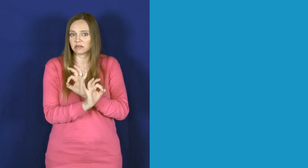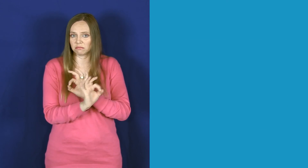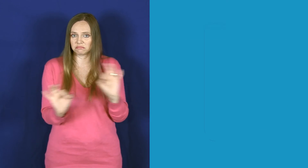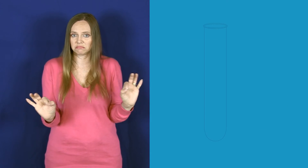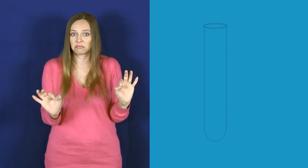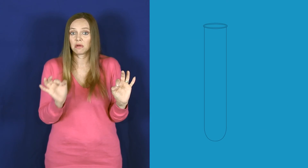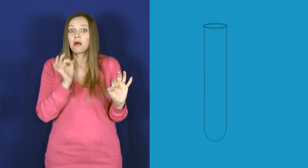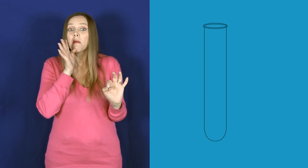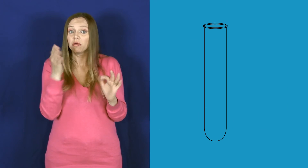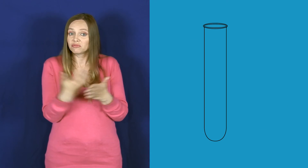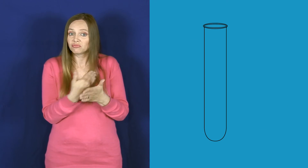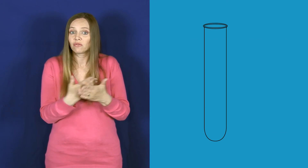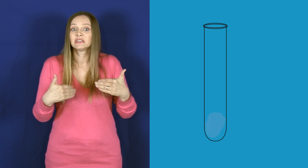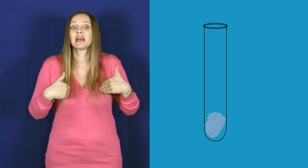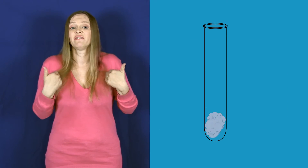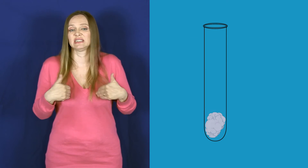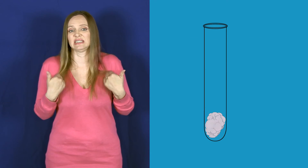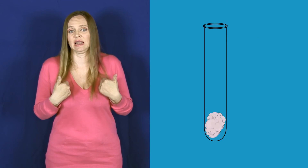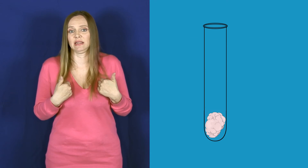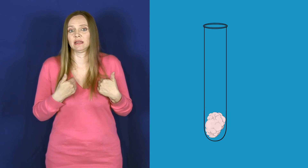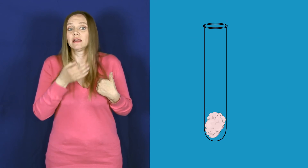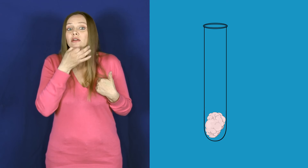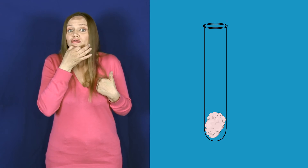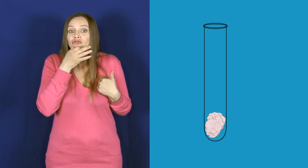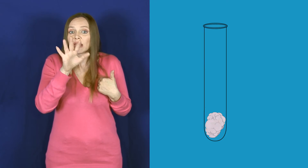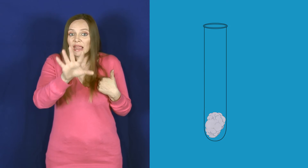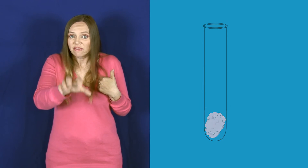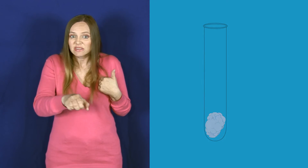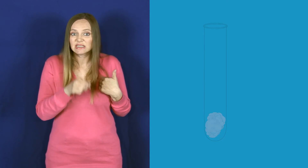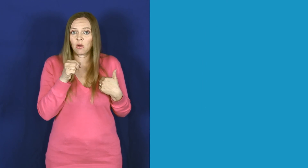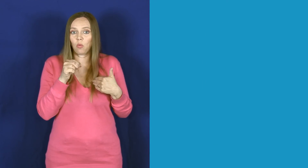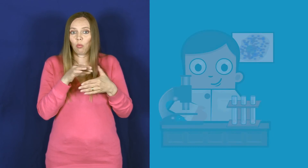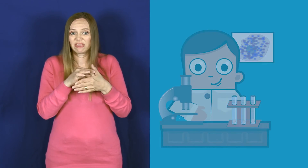Če vam je odvzel tkivo, morate počakati na rezultate te preiskave.